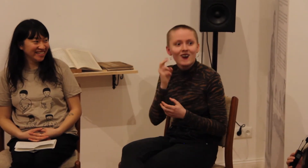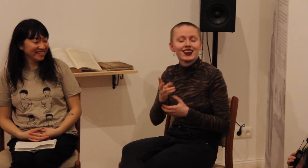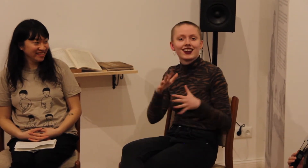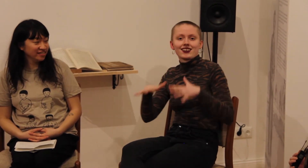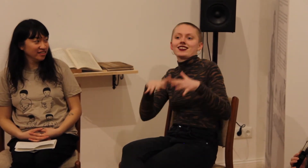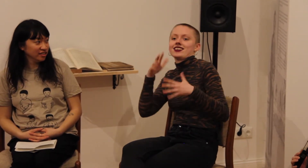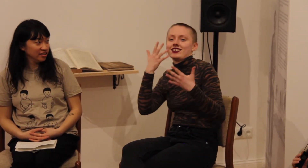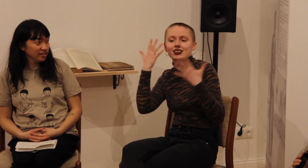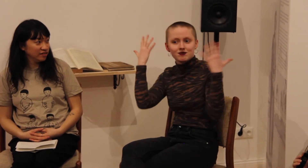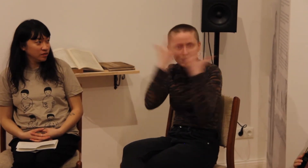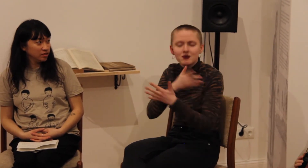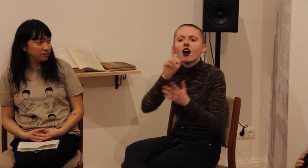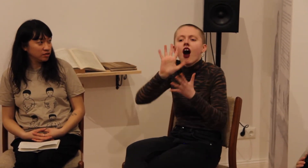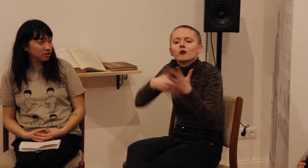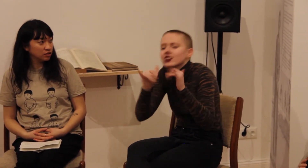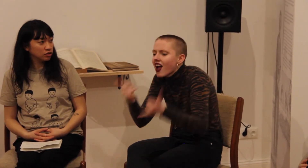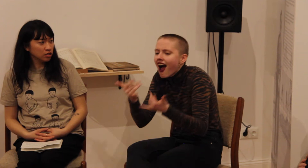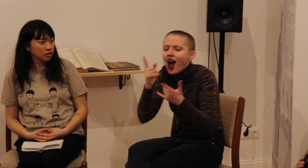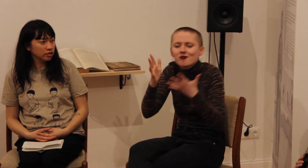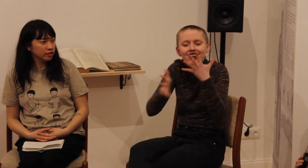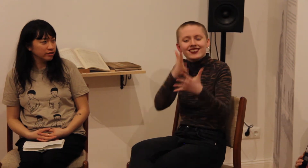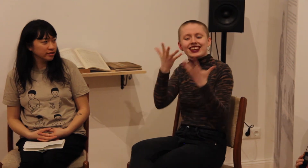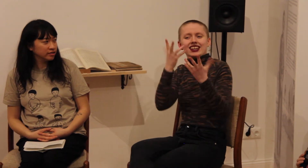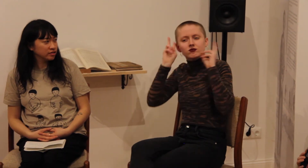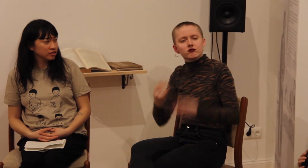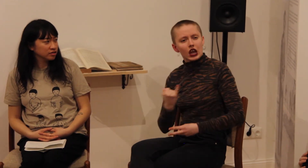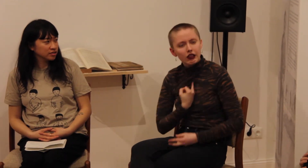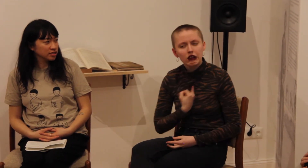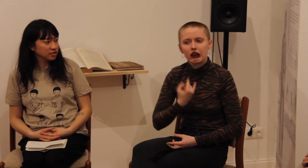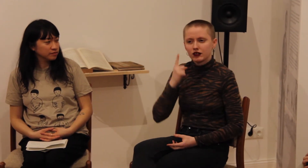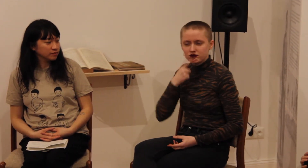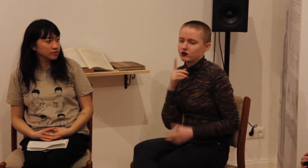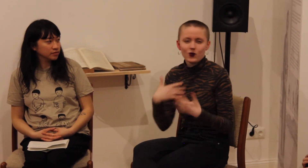und als ich dann hierhergekommen bin, war ich dann komplett geschockt über wie stark die Taubenkultur hier in Berlin ist.